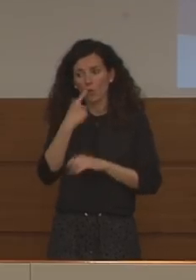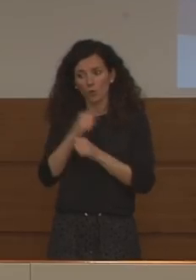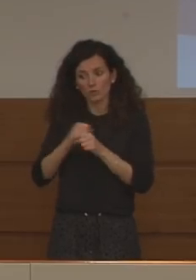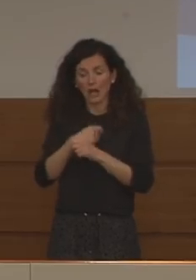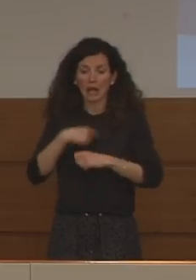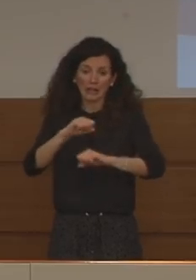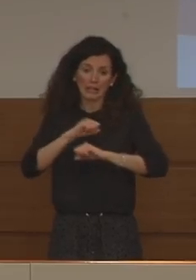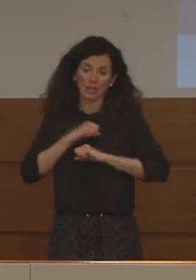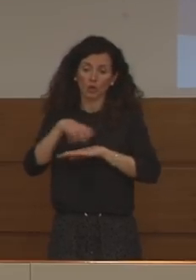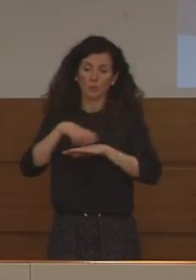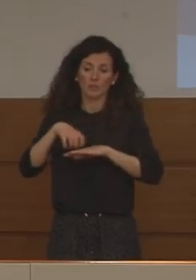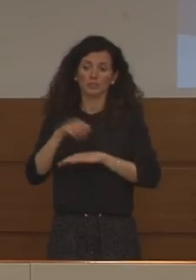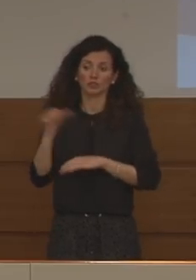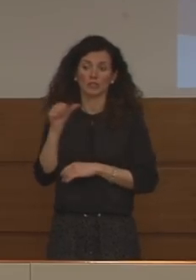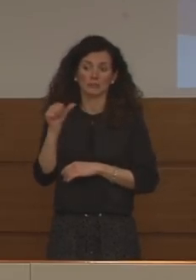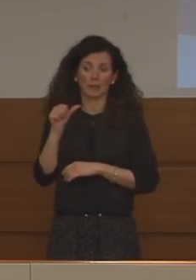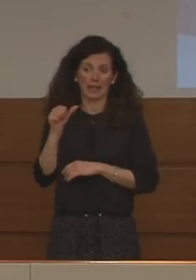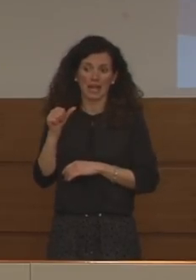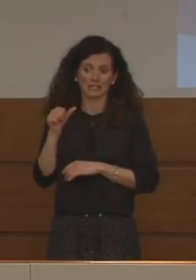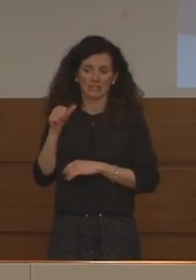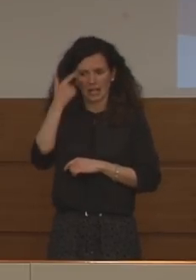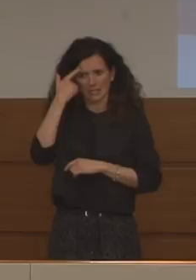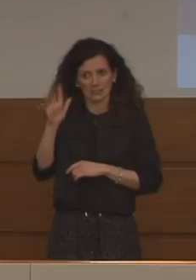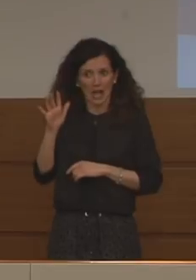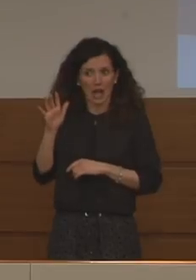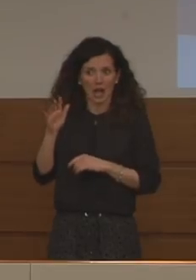abbia dato l'ok alla sperimentazione, mi corregga se sbaglio.